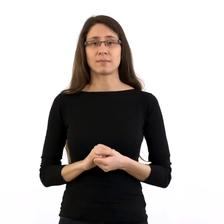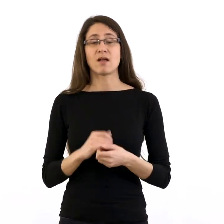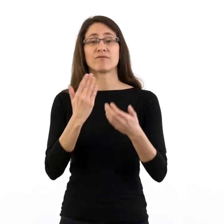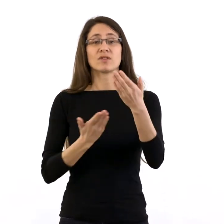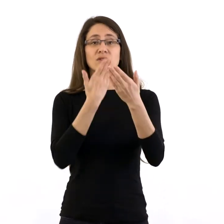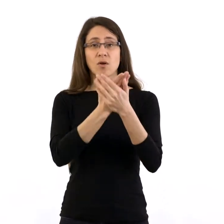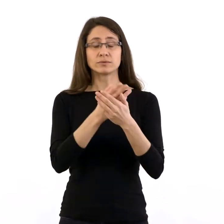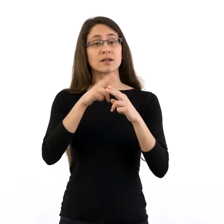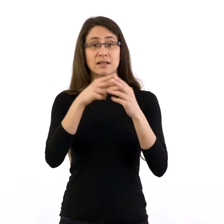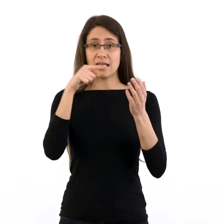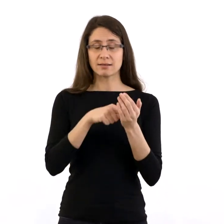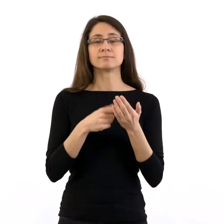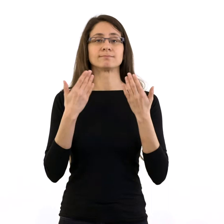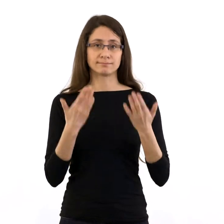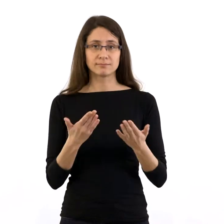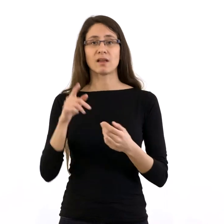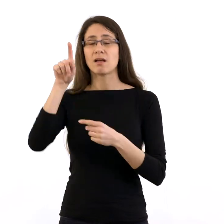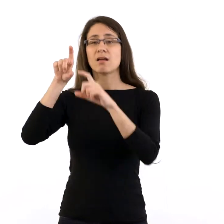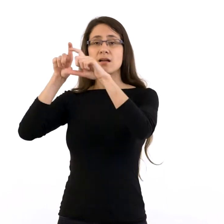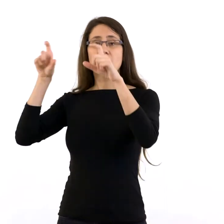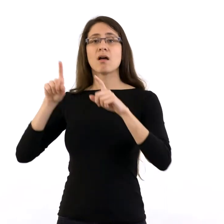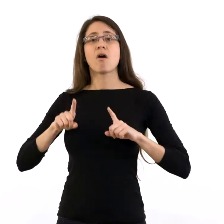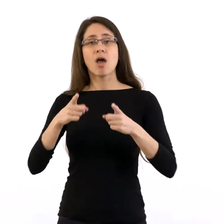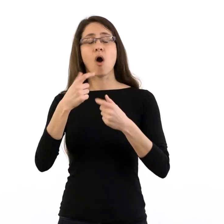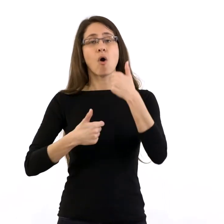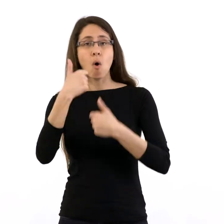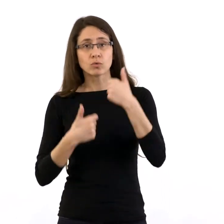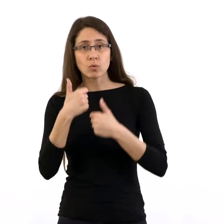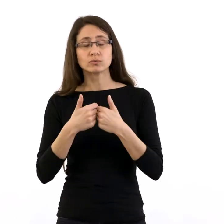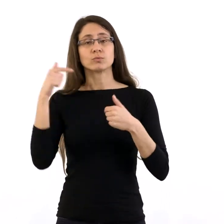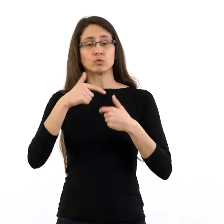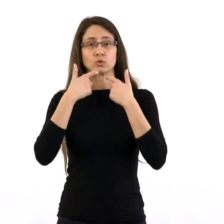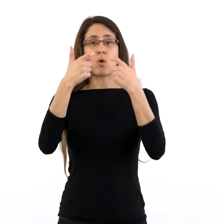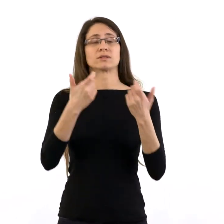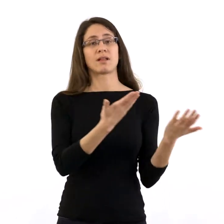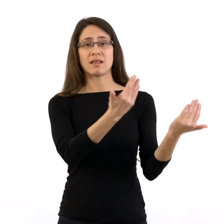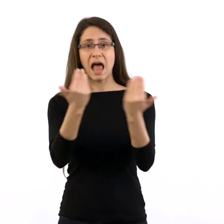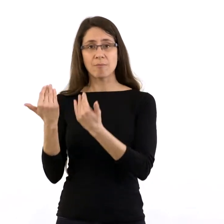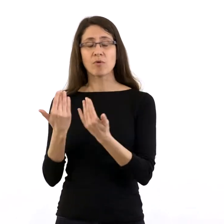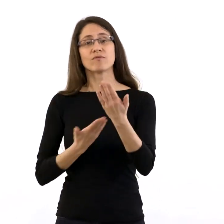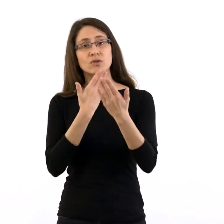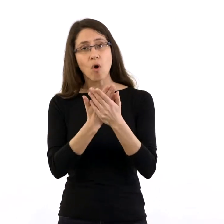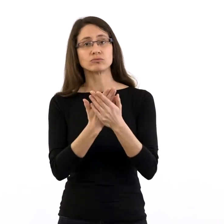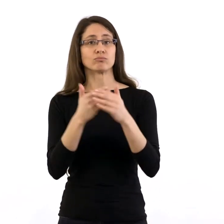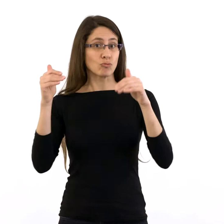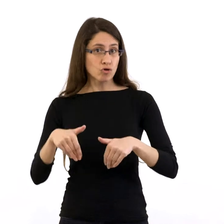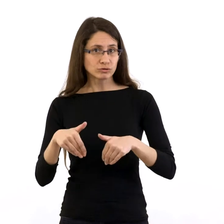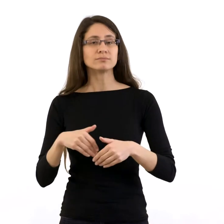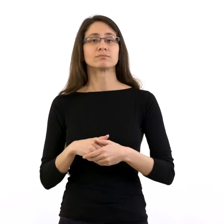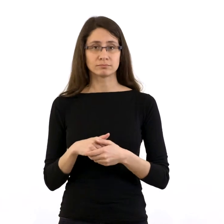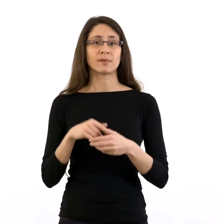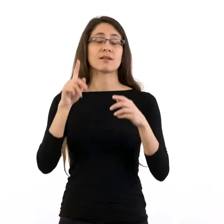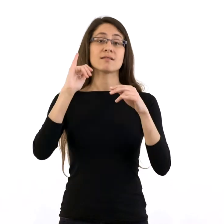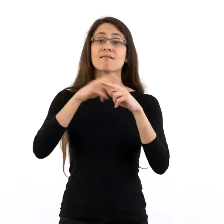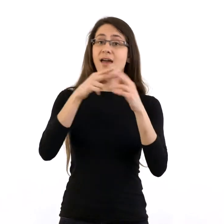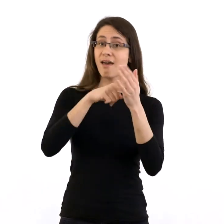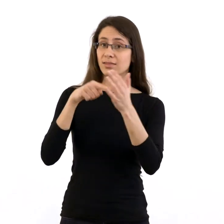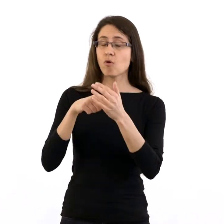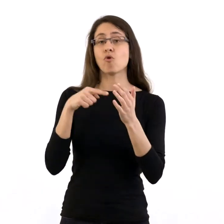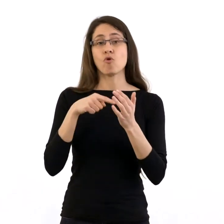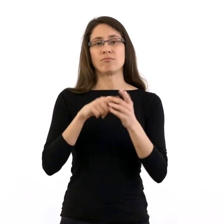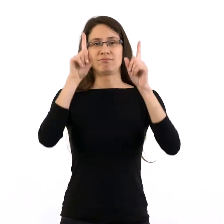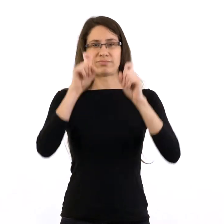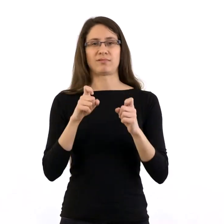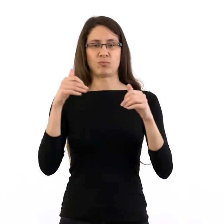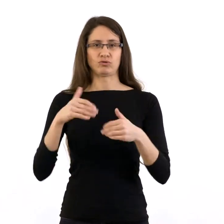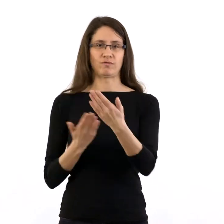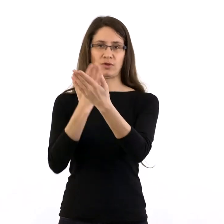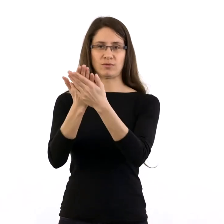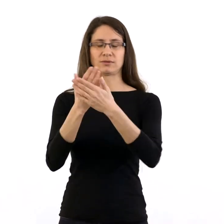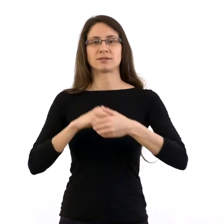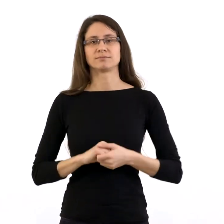Wniosek zostaje złożony w odpowiedzi na nabór wniosków ogłoszony przez odpowiednią instytucję organizującą konkurs, we właściwym terminie ogłoszenia naboru. .